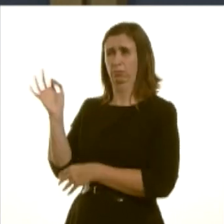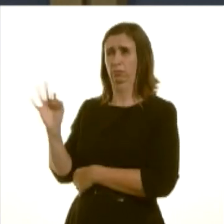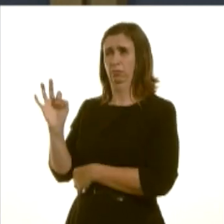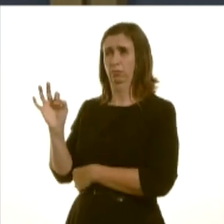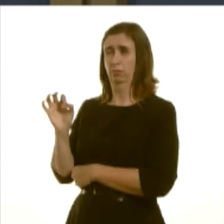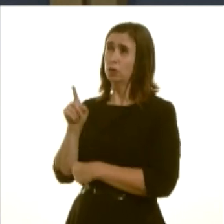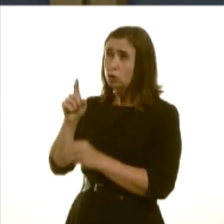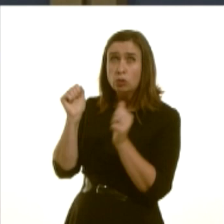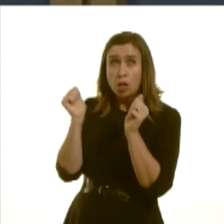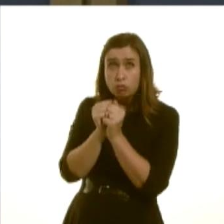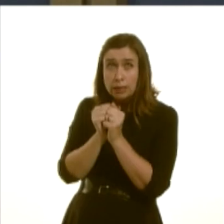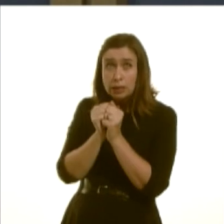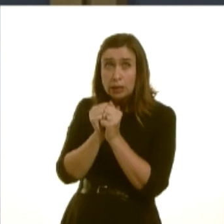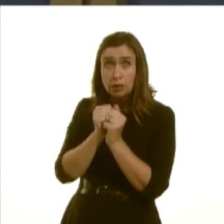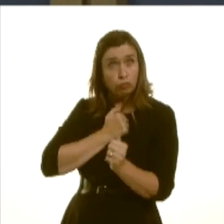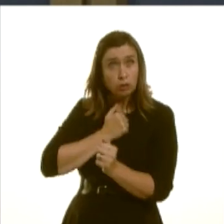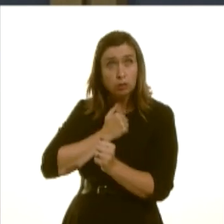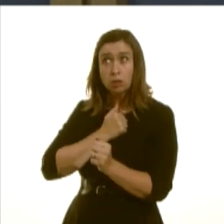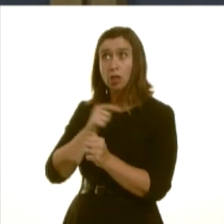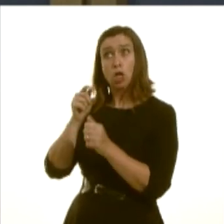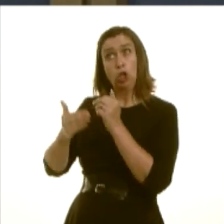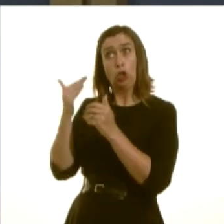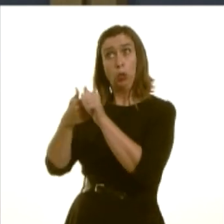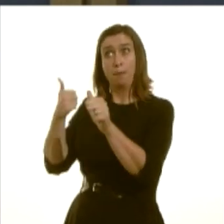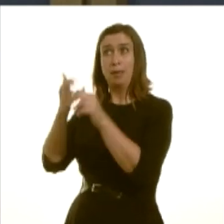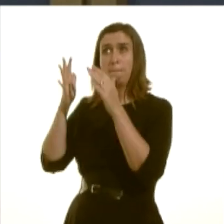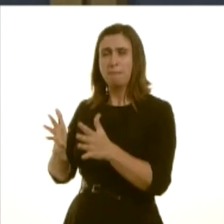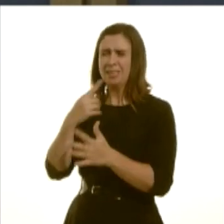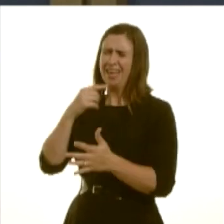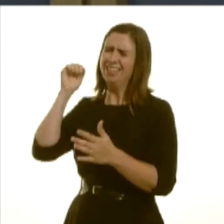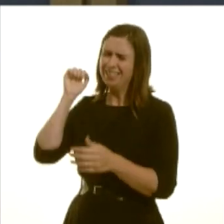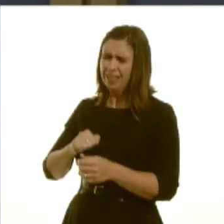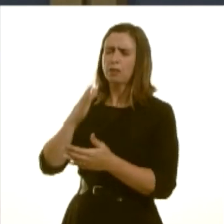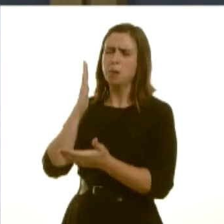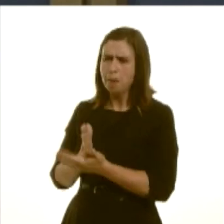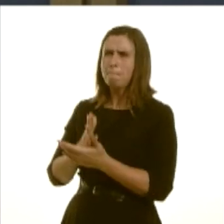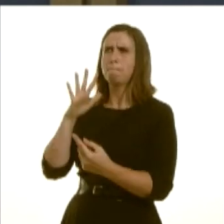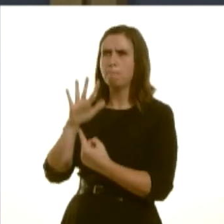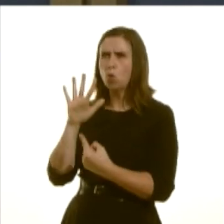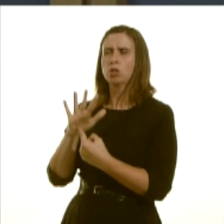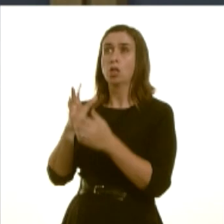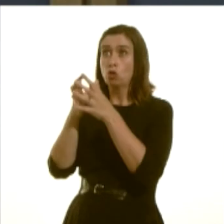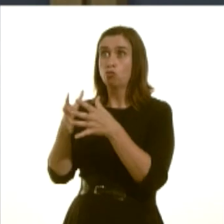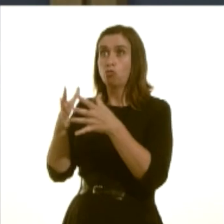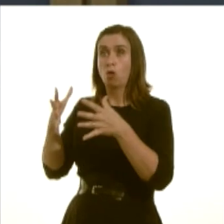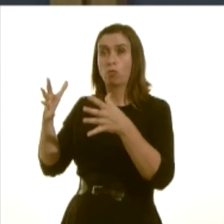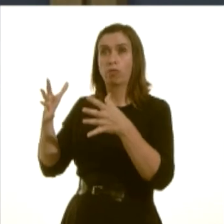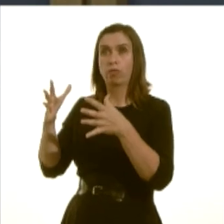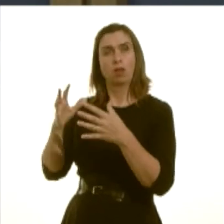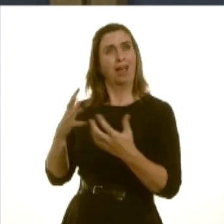Cymru? A yw’n cytuno felly fod angen i’r ‘franchise’ nesaf fynnu cael y twf hwnnw ac mai’r unig ffordd y gallwn sicrhau hynny yw bod y cyfrifoldeb am y cytundeb nesaf,